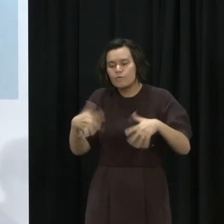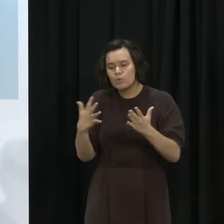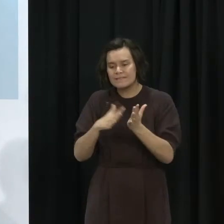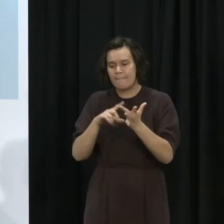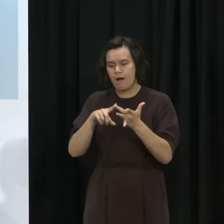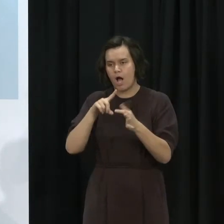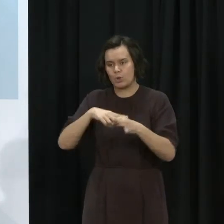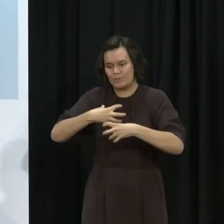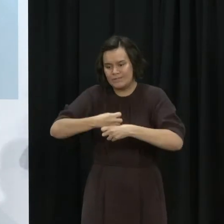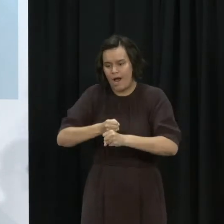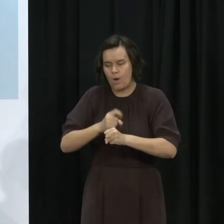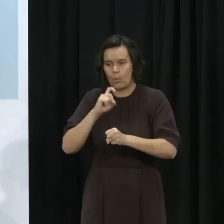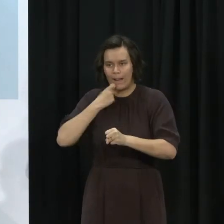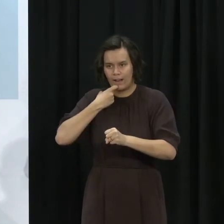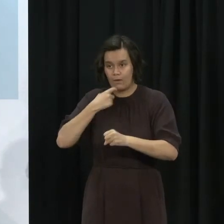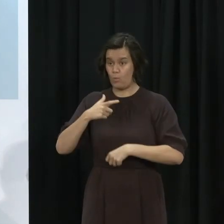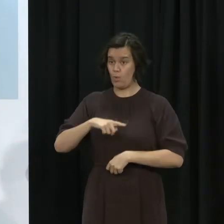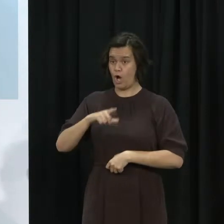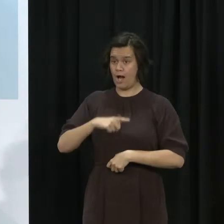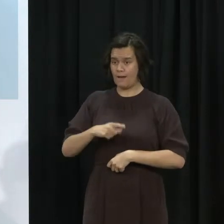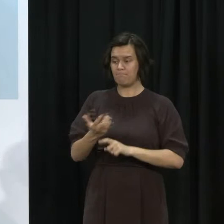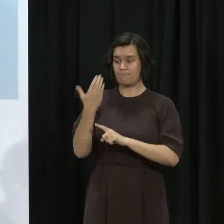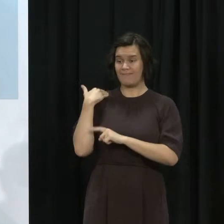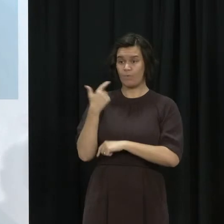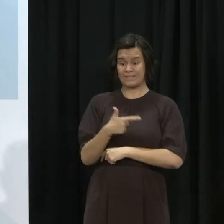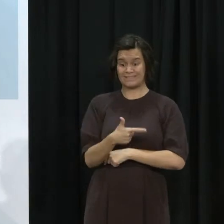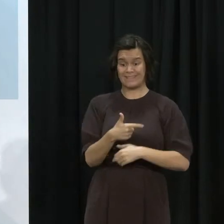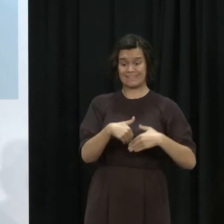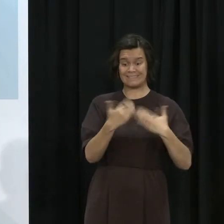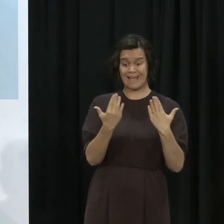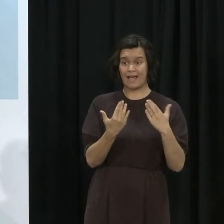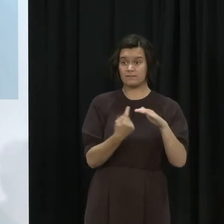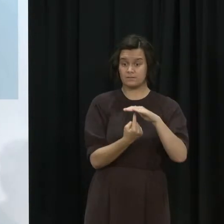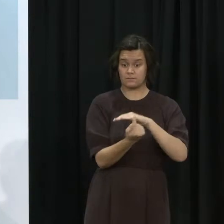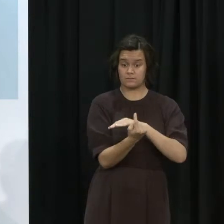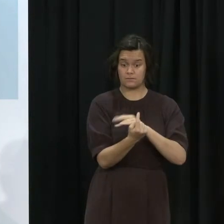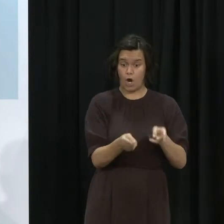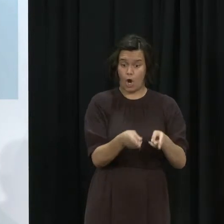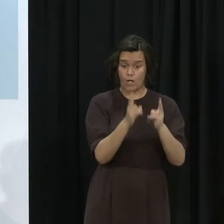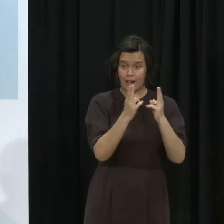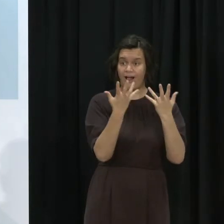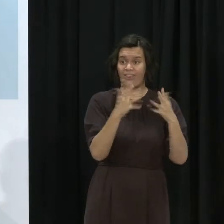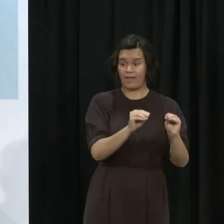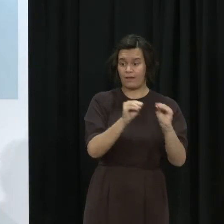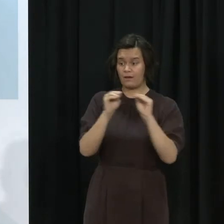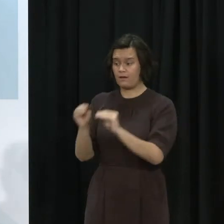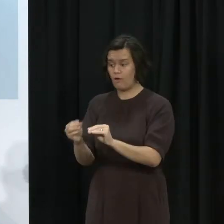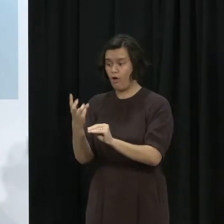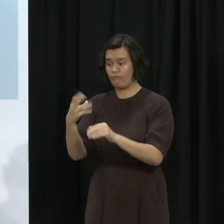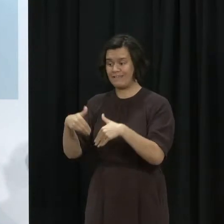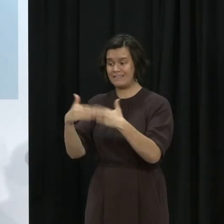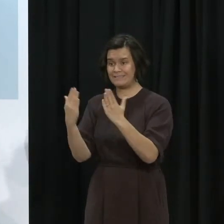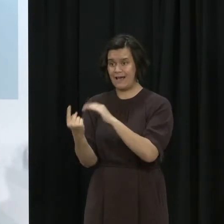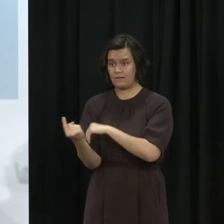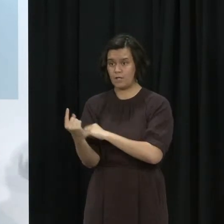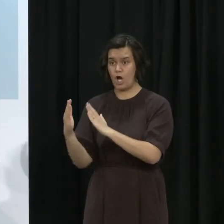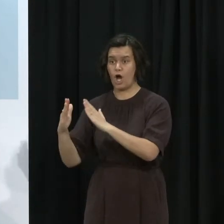hoki mai ki nga ra 10 wehe.